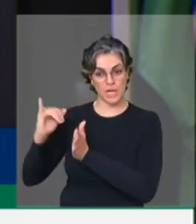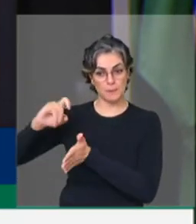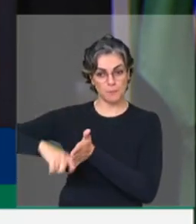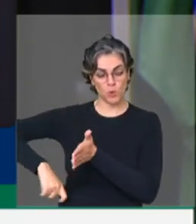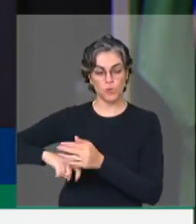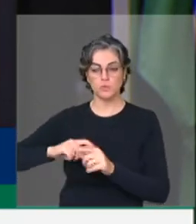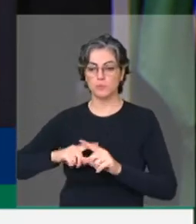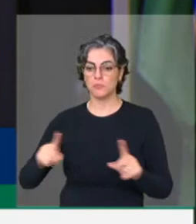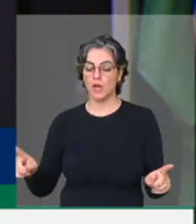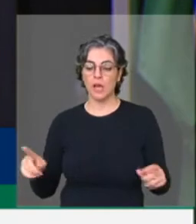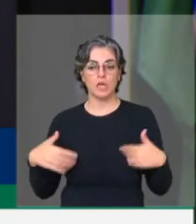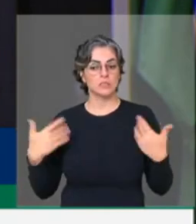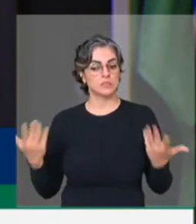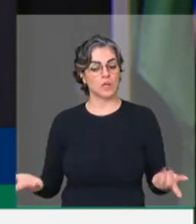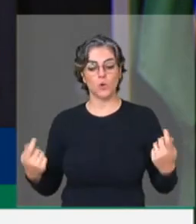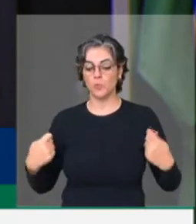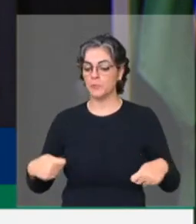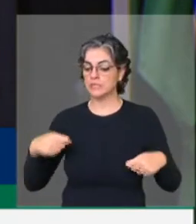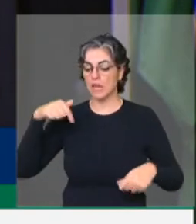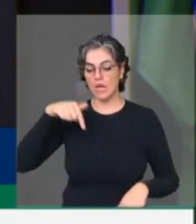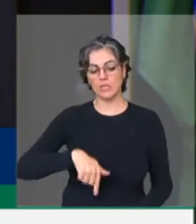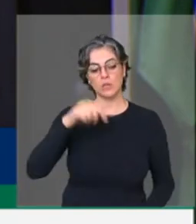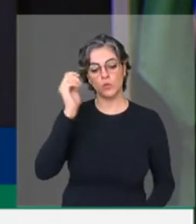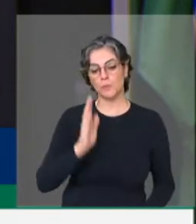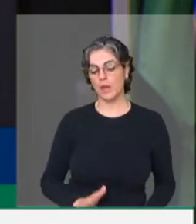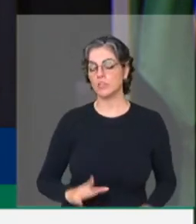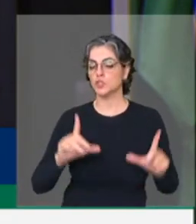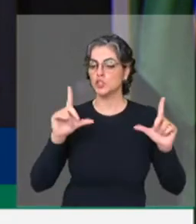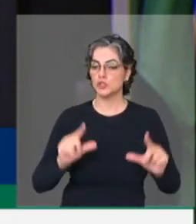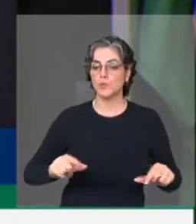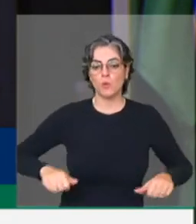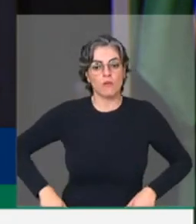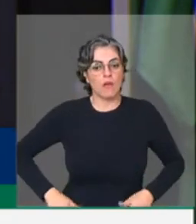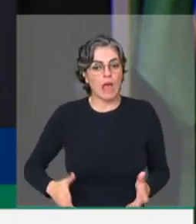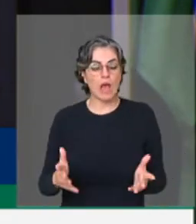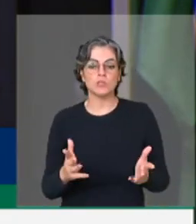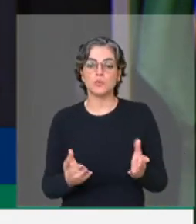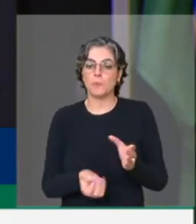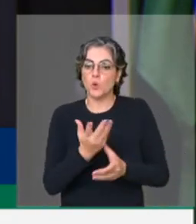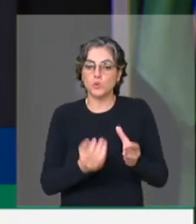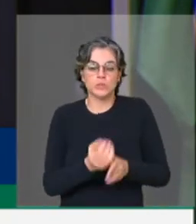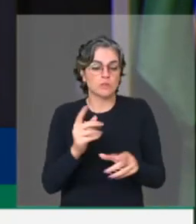REDUZIR O E NÓS TEMOS ESSA RESPONSABILIDADE AQUI. PORQUE COM ACERTOS E ERROS UMA HORA A CRISE VAI PASSAR E O BRASIL